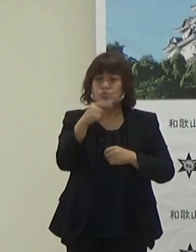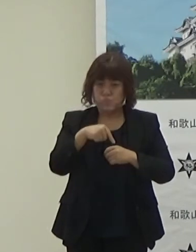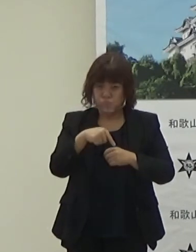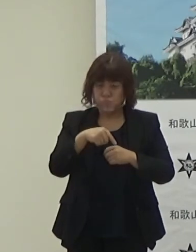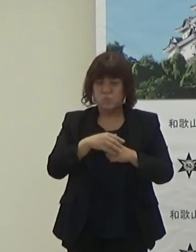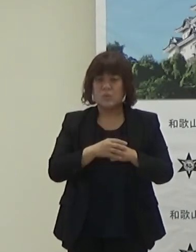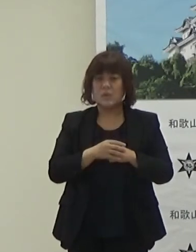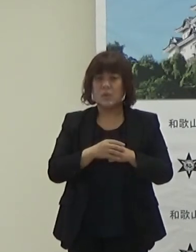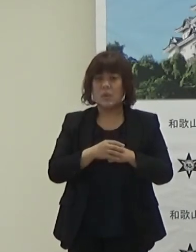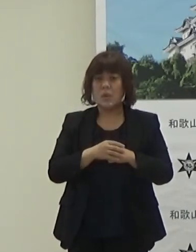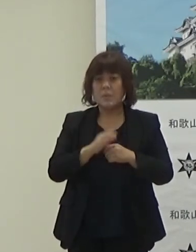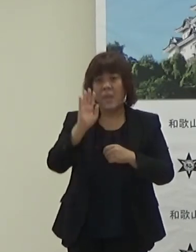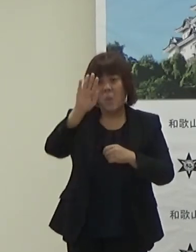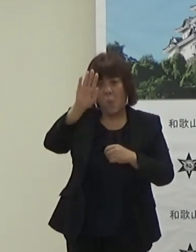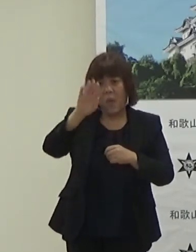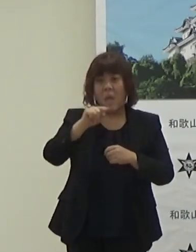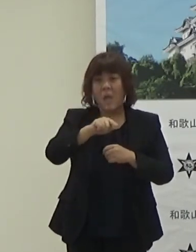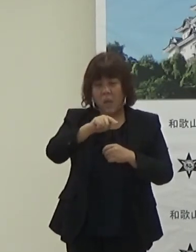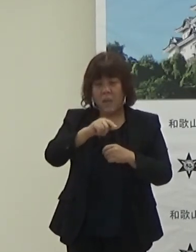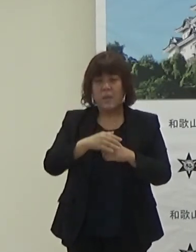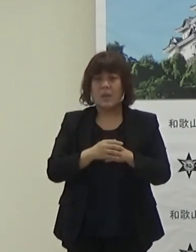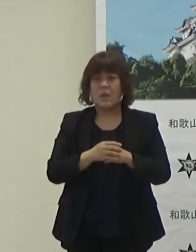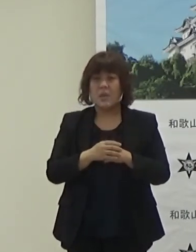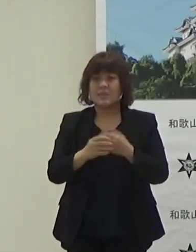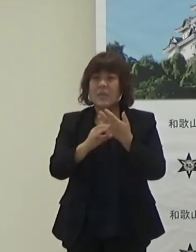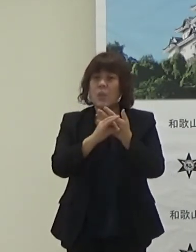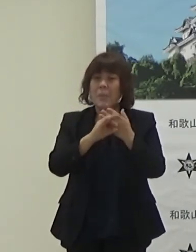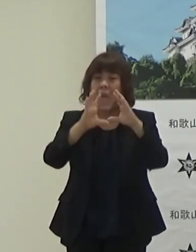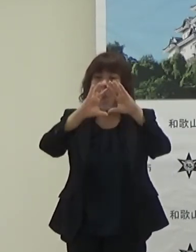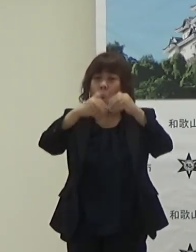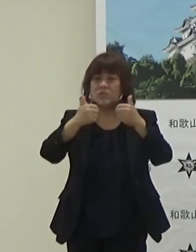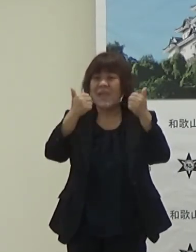これは今後MICEなんかは、例えば国際会議の誘致であるとか